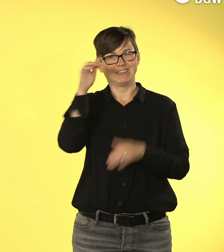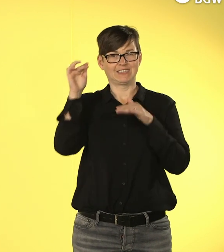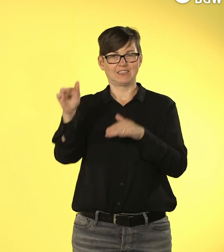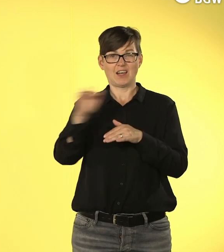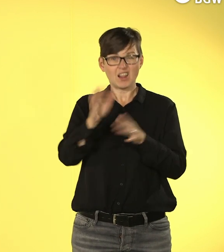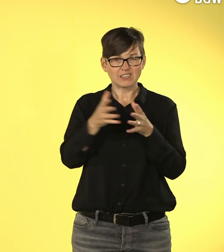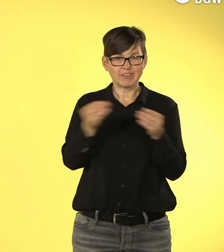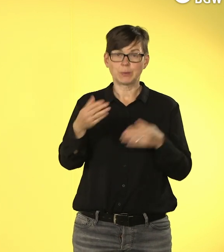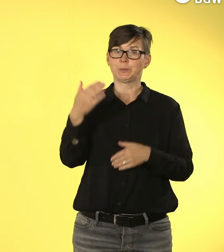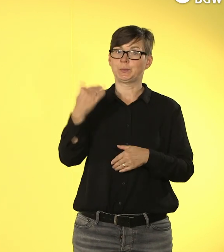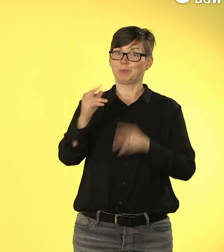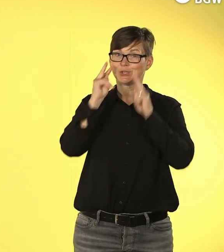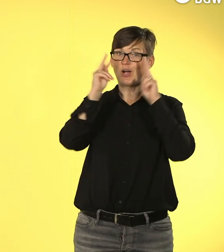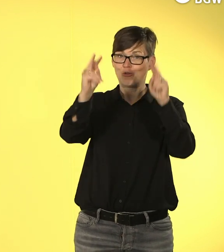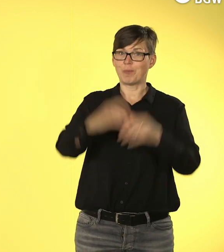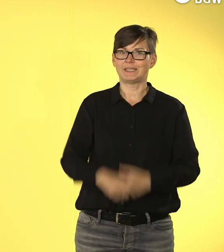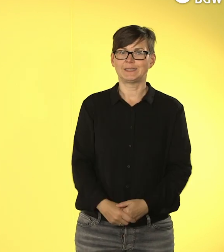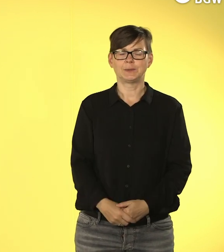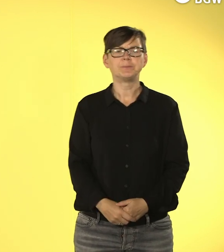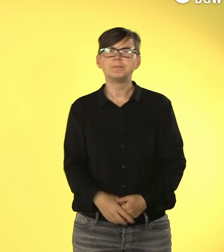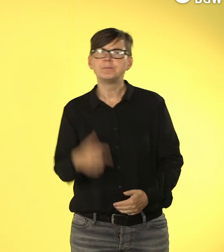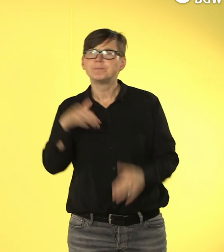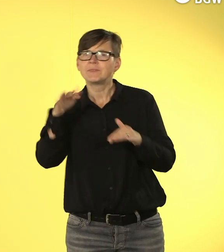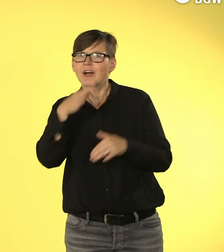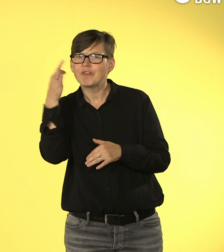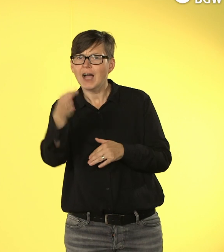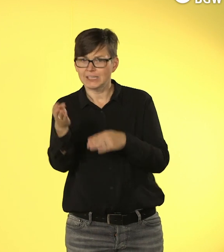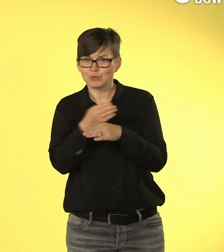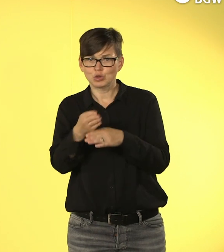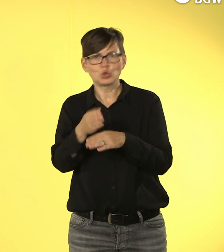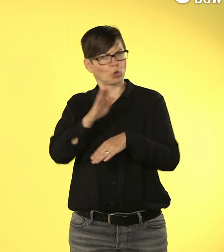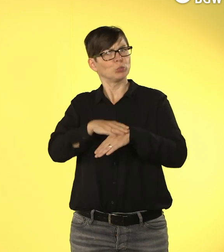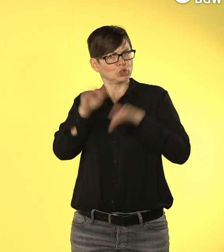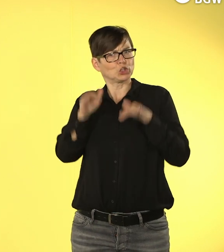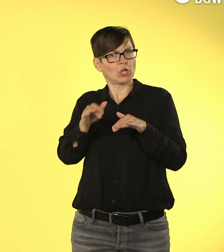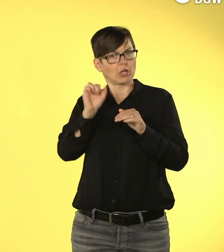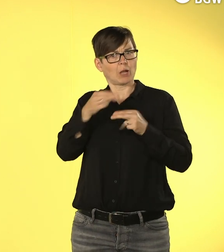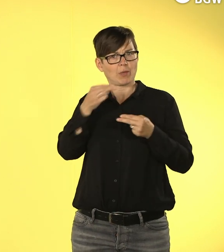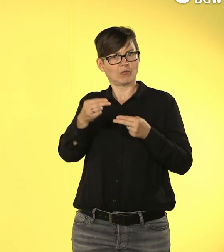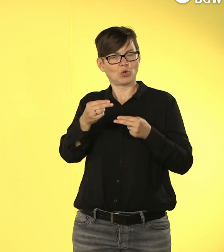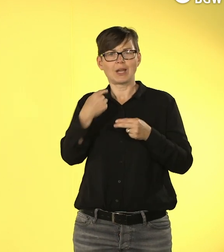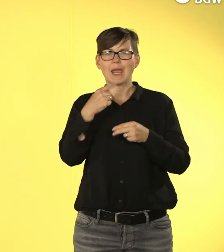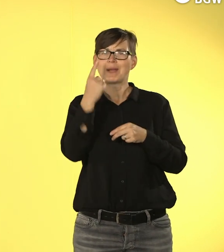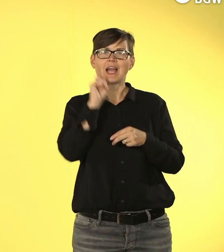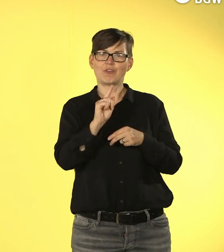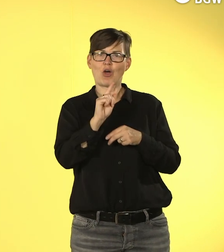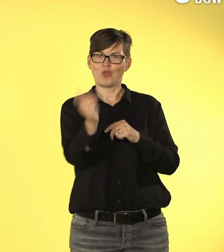Ich habe schon eine Frage. Wollen wir die gleich beantworten? Wir haben ja Zeit. Eine Teilnehmerin fragt: